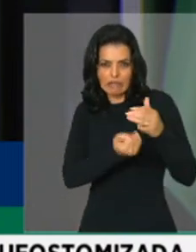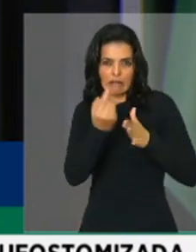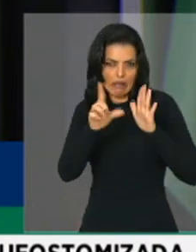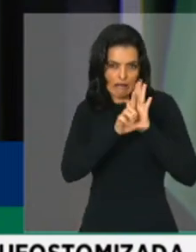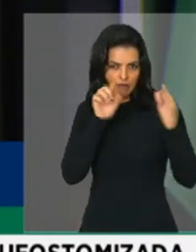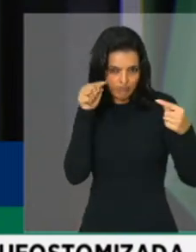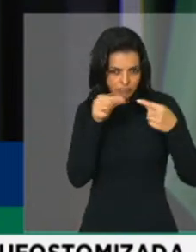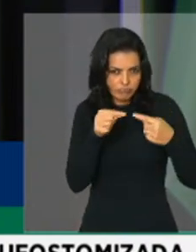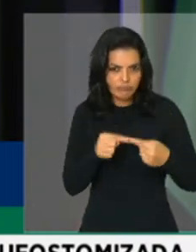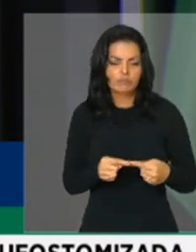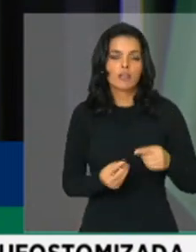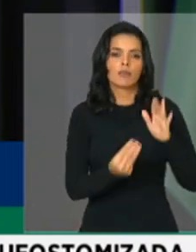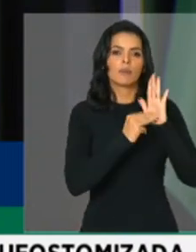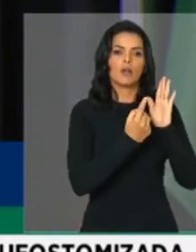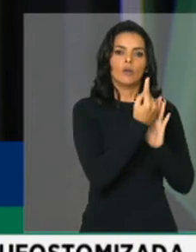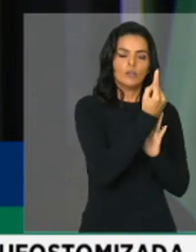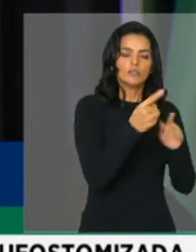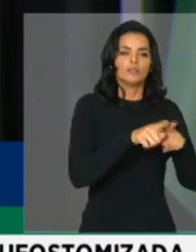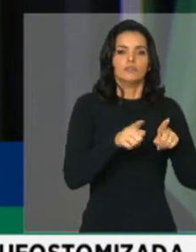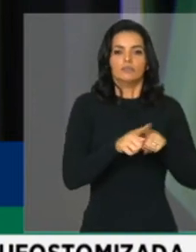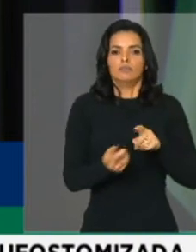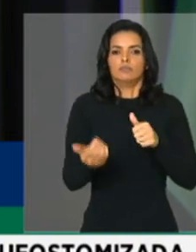CRIANÇA TRAQUEOSTOMIZADA. ARTIGO SEGUNDO. DIA NACIONAL